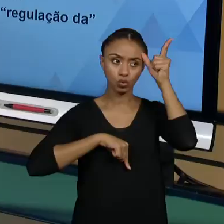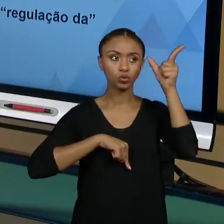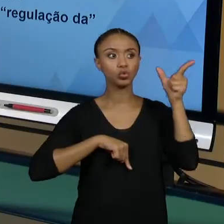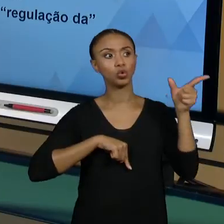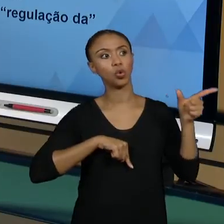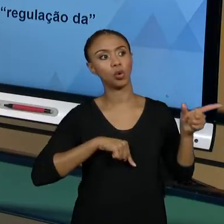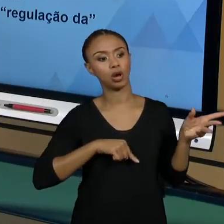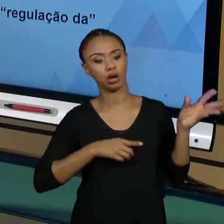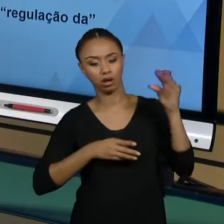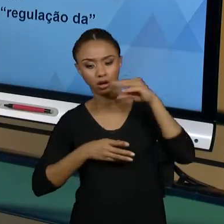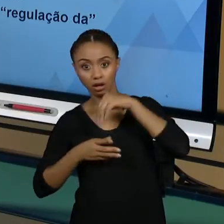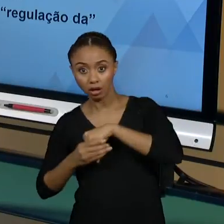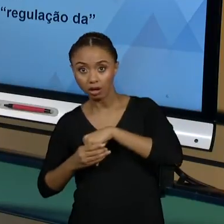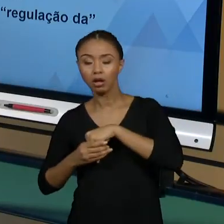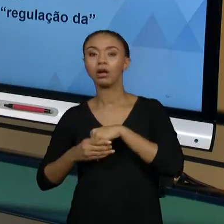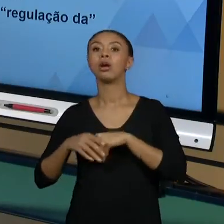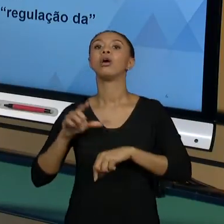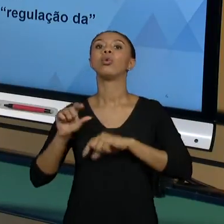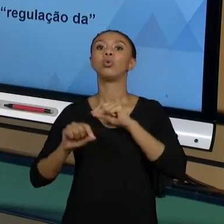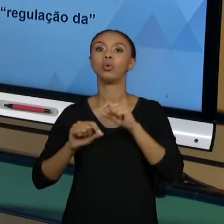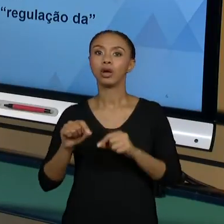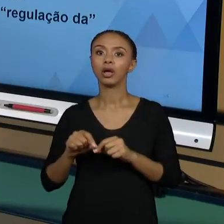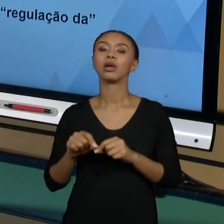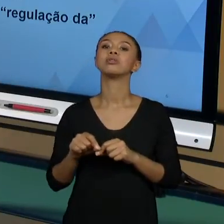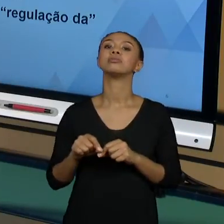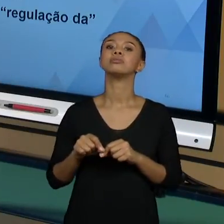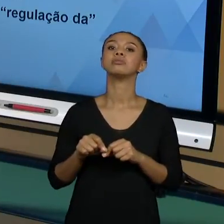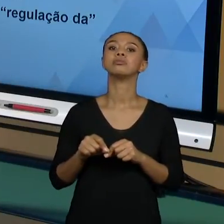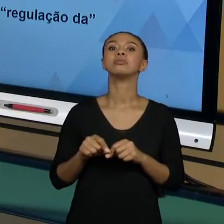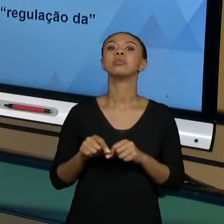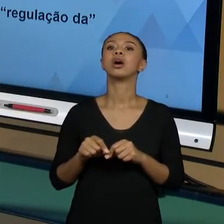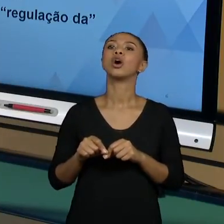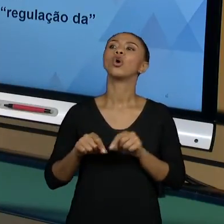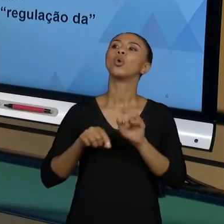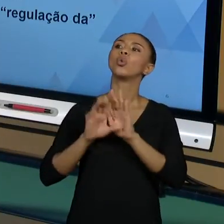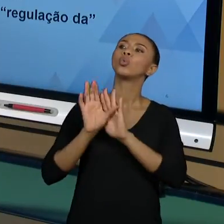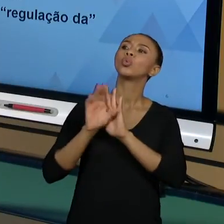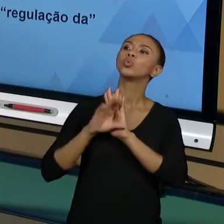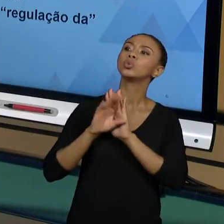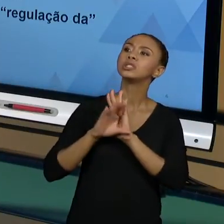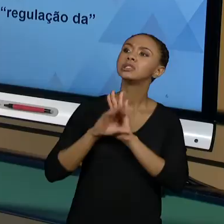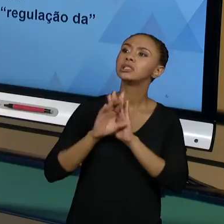ACRESCENTAR AS NOÇÕES ANTROPOLÓGICAS DE CULTURA, SOBRETUDO ANTROPOLOGIA CULTURAL, ELES VÃO